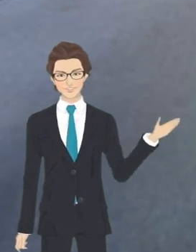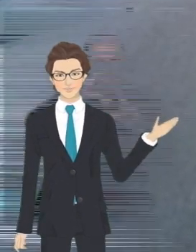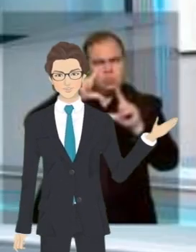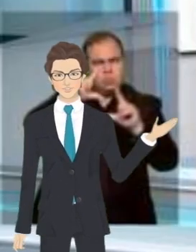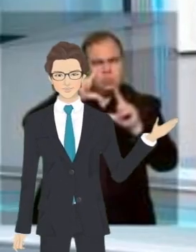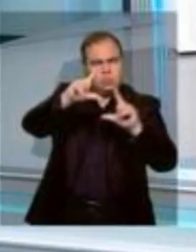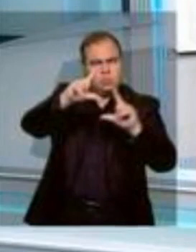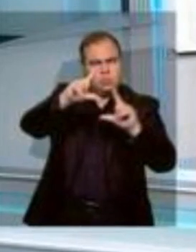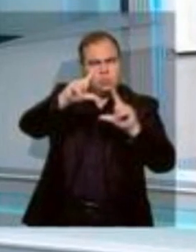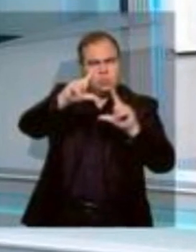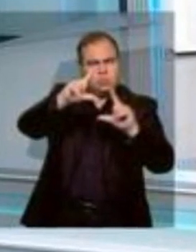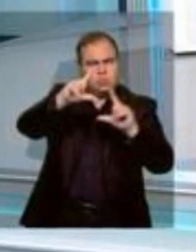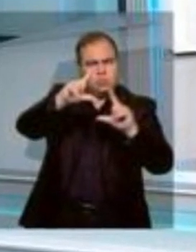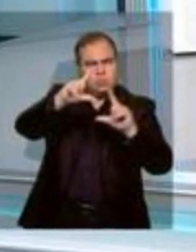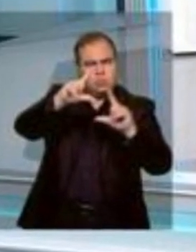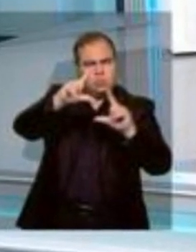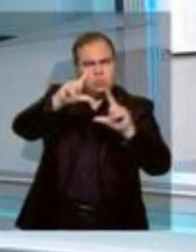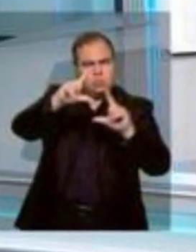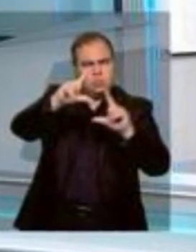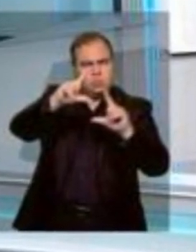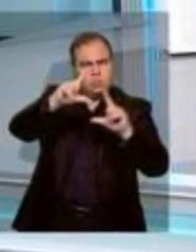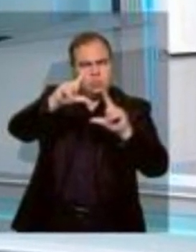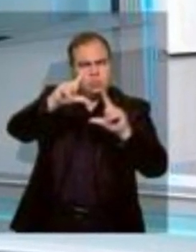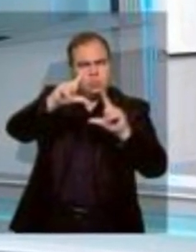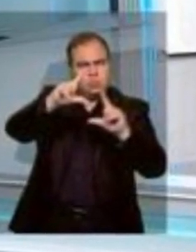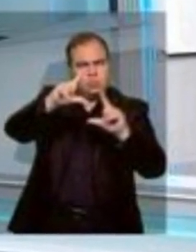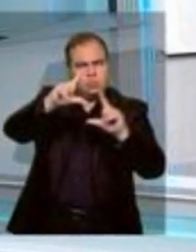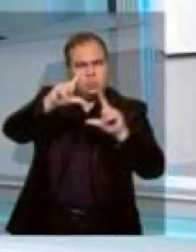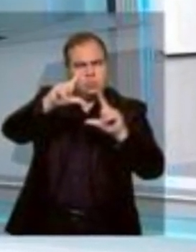agrícola Haddad e Tarcísio debatem sobre Auxílio